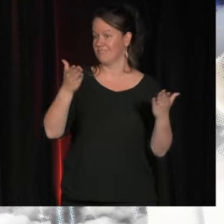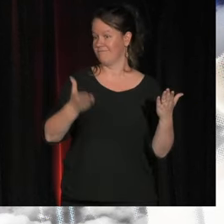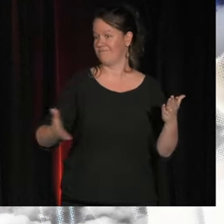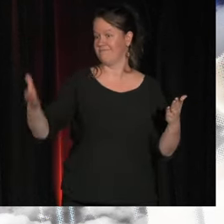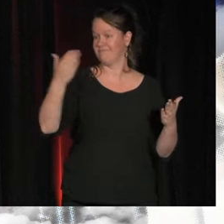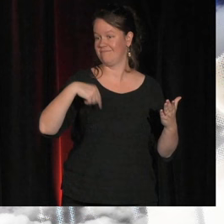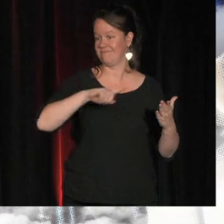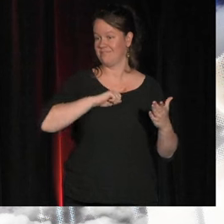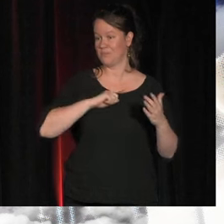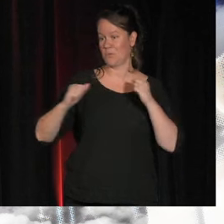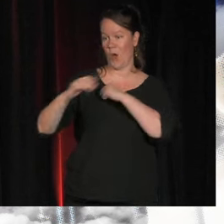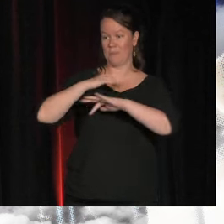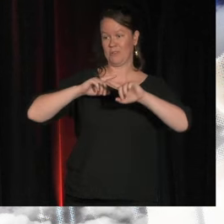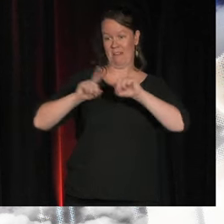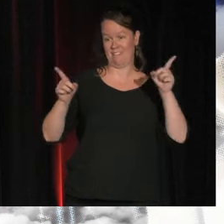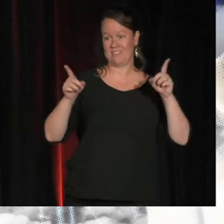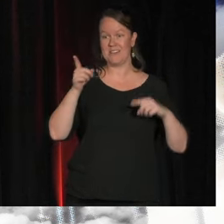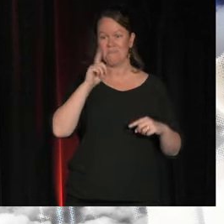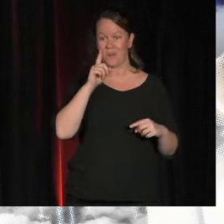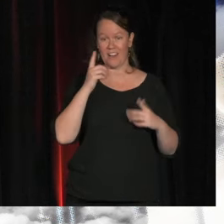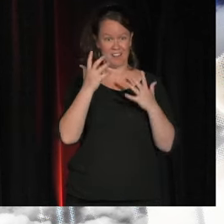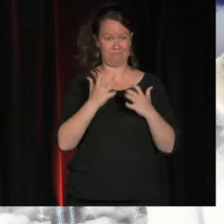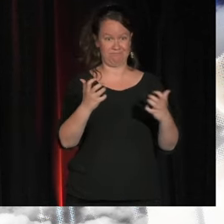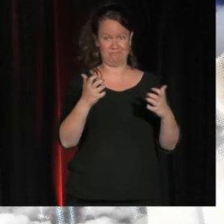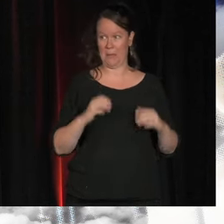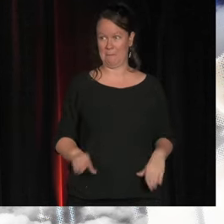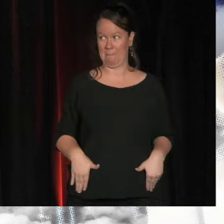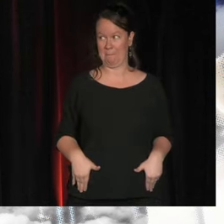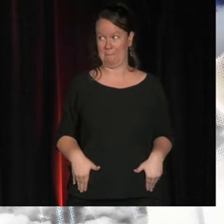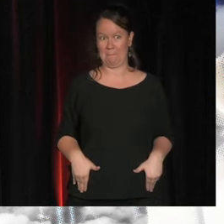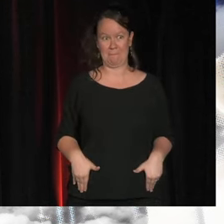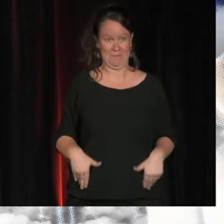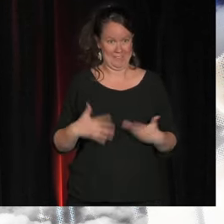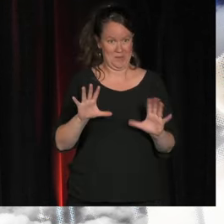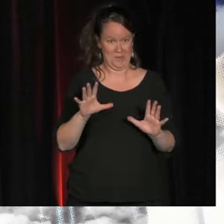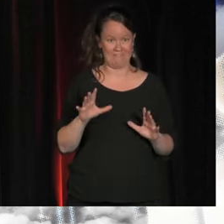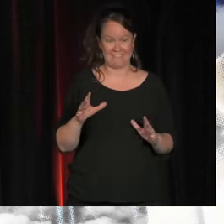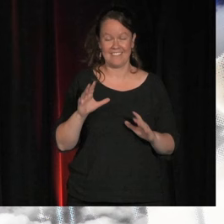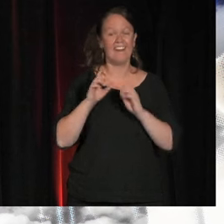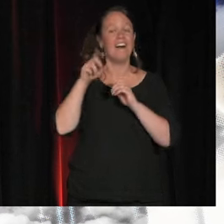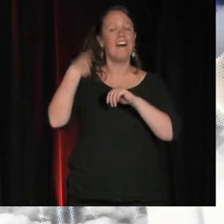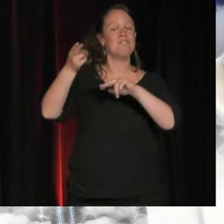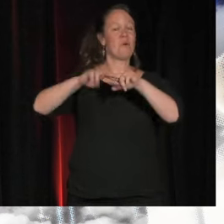Nous, on ne s'ambiance pas, on dit juste : "On va écouter ça" et il ne se passe rien après donc si nous, on n'écoute pas, il n'y a pas de raison que vous écoutiez aussi, je suis désolé.